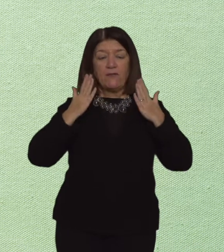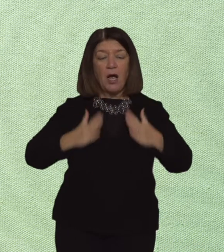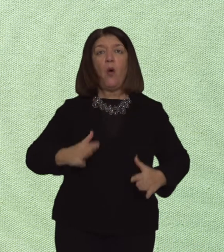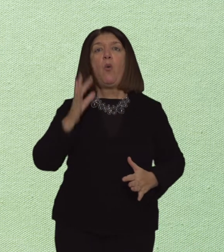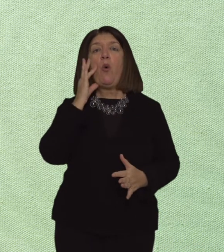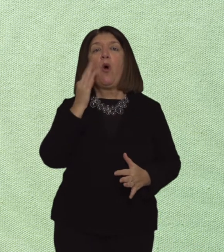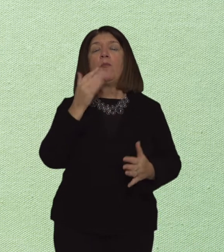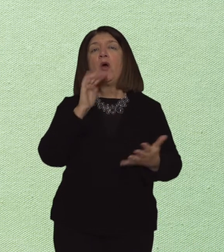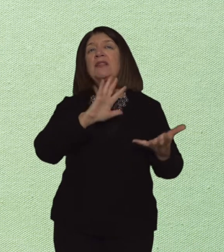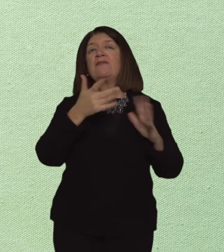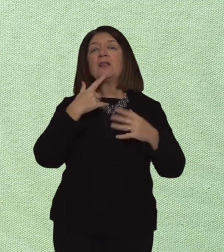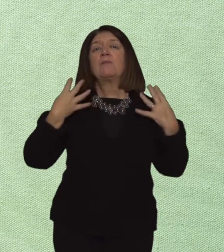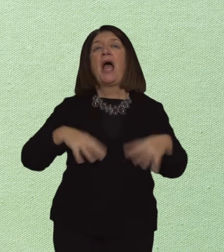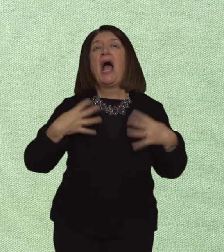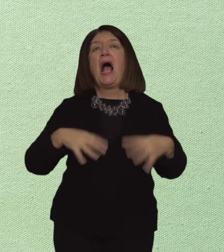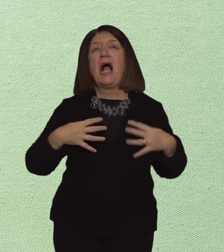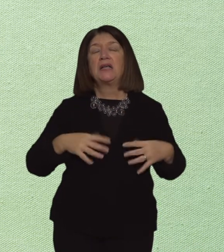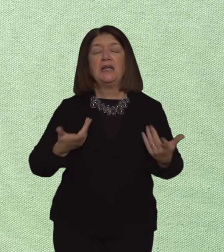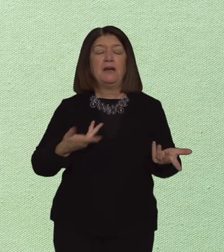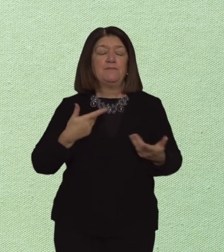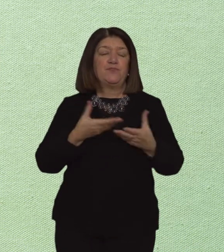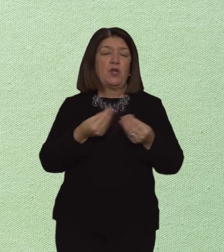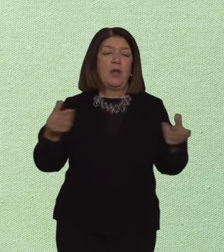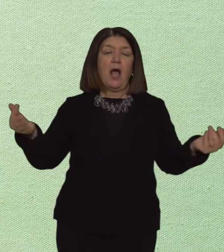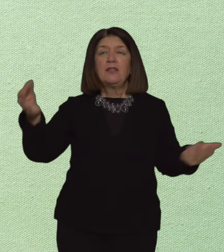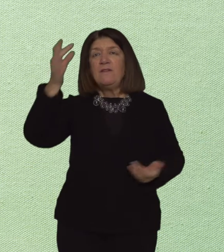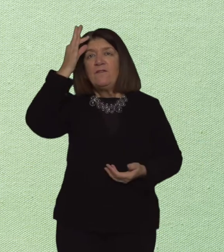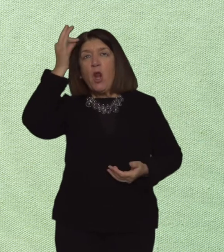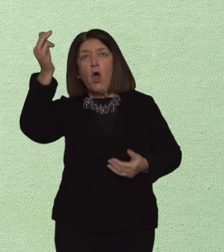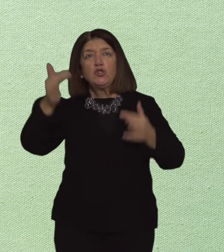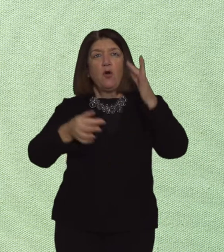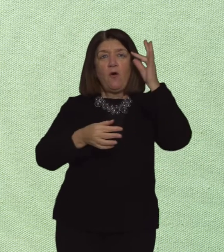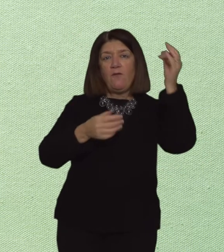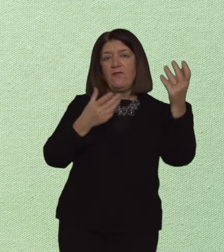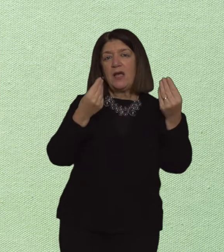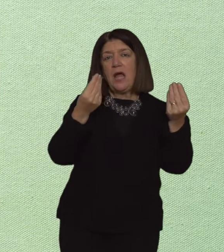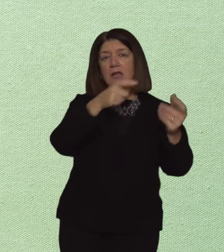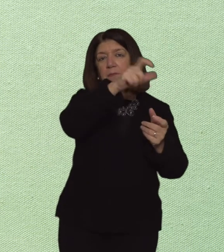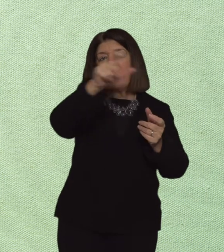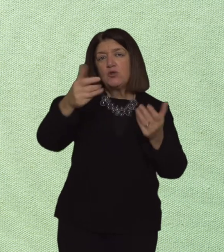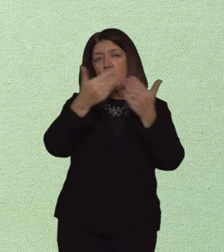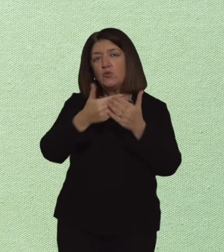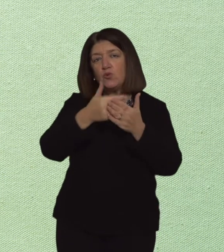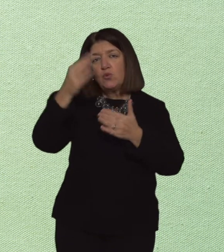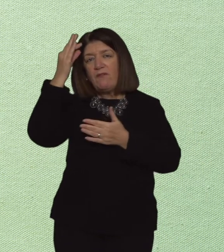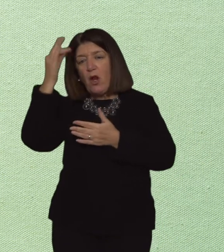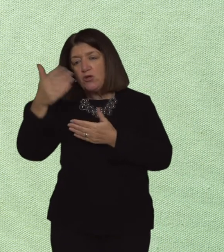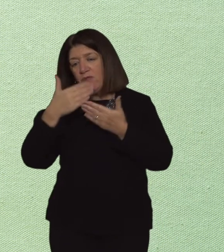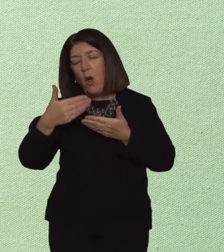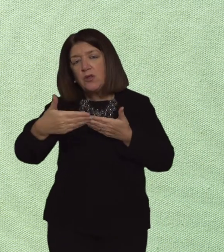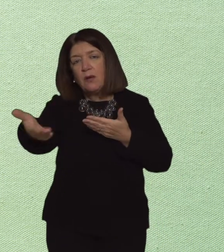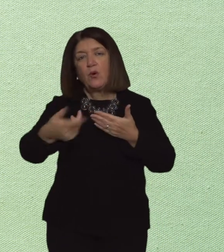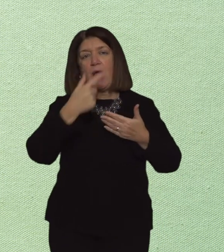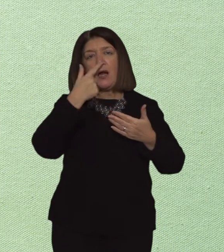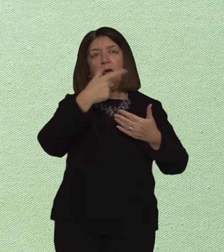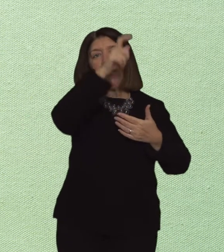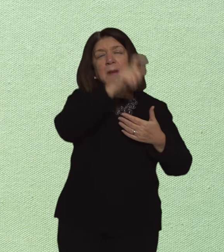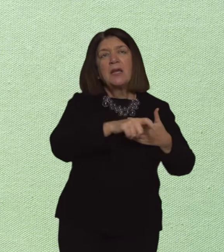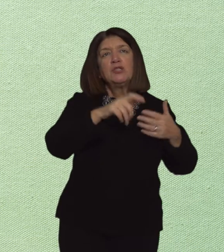filosofi contemporanei, sociologi, nonché artisti e poeti che si sono interrogati sulla questione